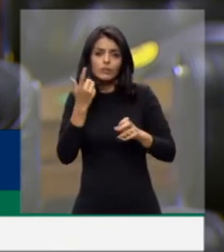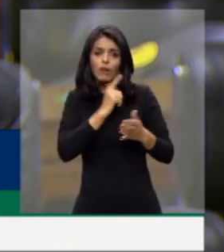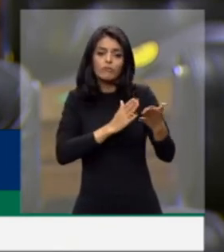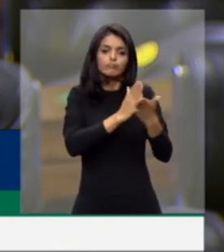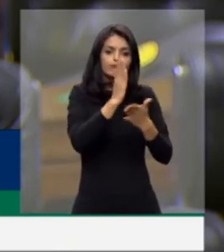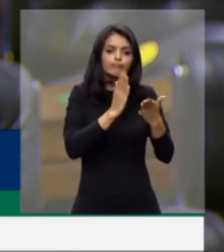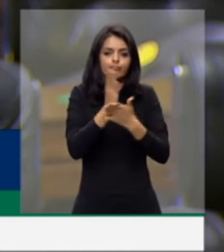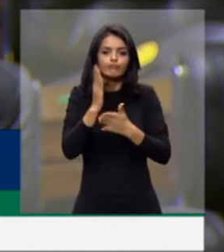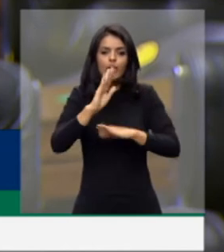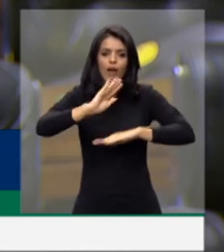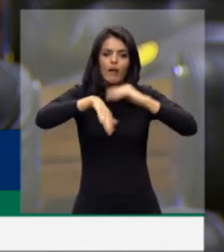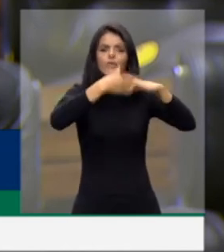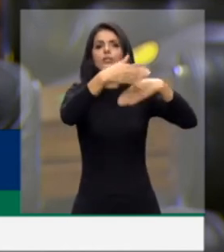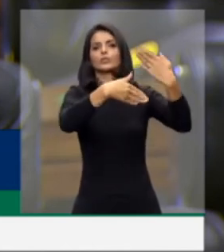PRINCIPALMENTE PARA CONSUMIDOR